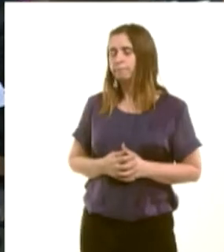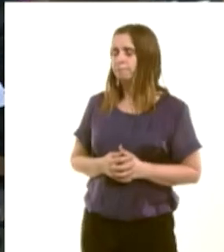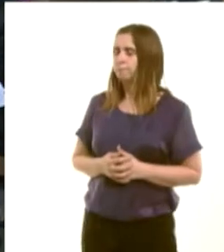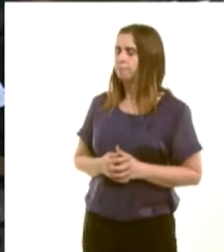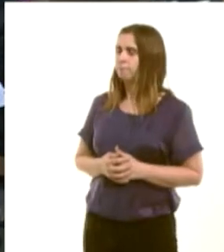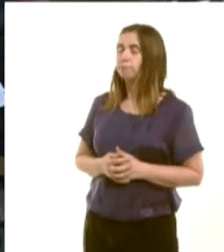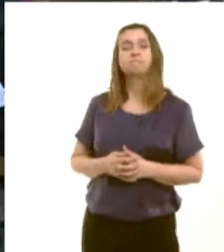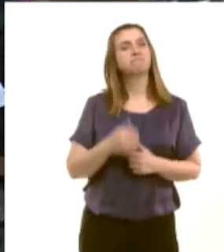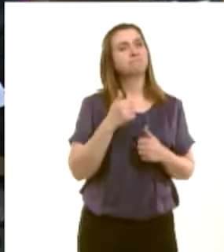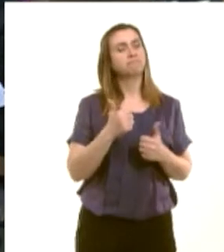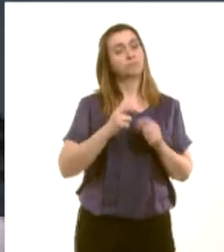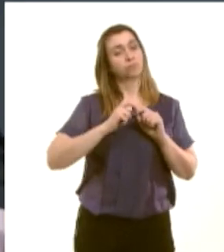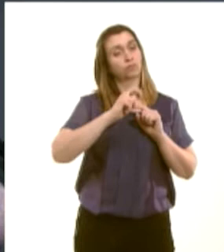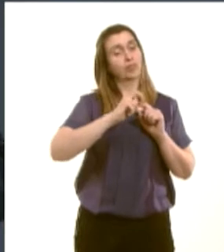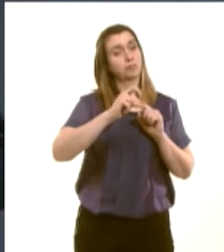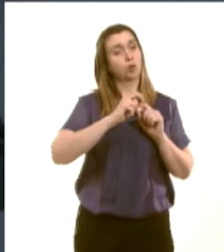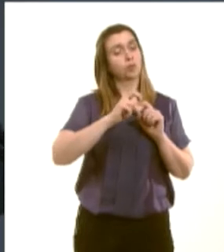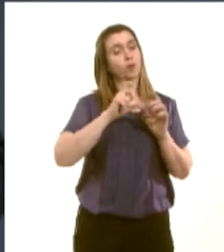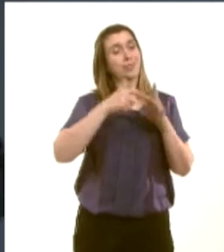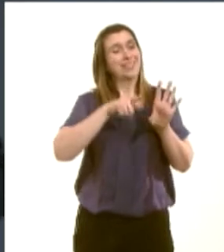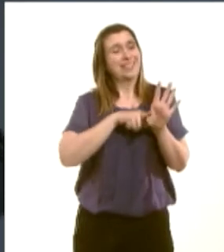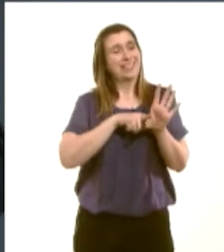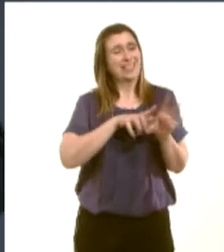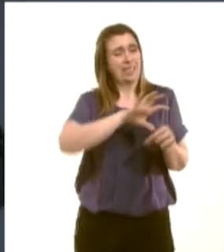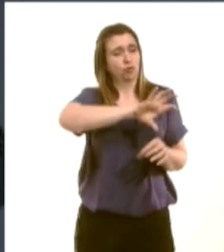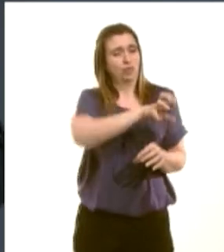Carwyn Jones: Wel, yn gyntaf i gyd, rwyín croesawuír ffaith bod y gwasanaeth i Gaerfyrddin